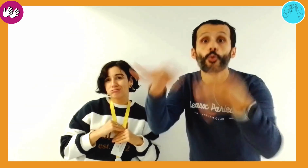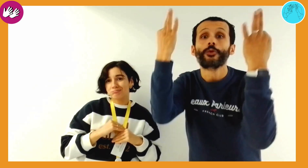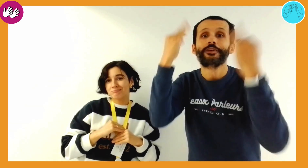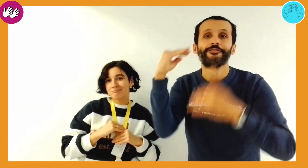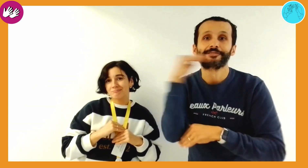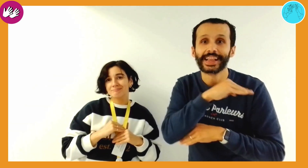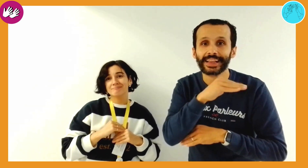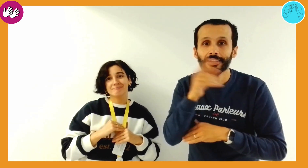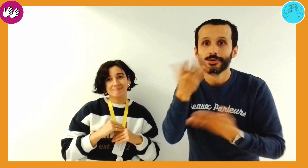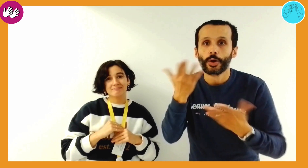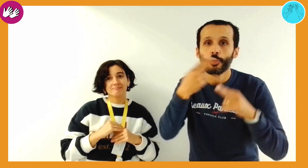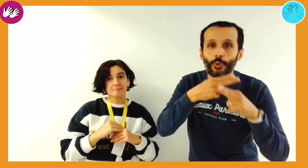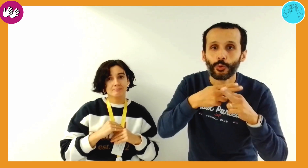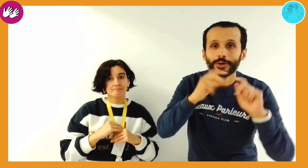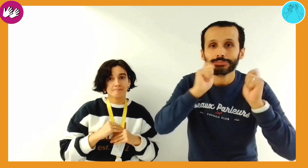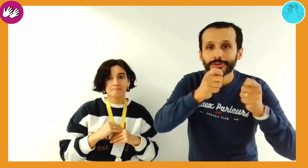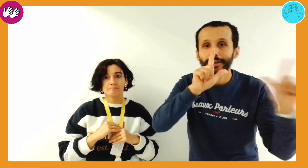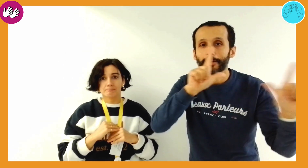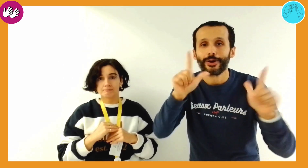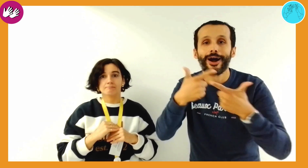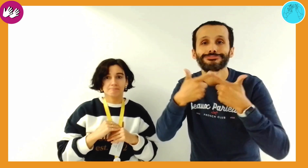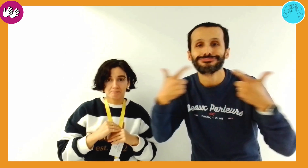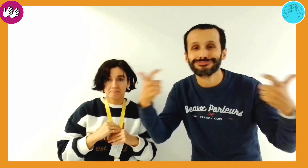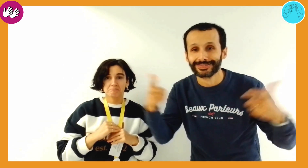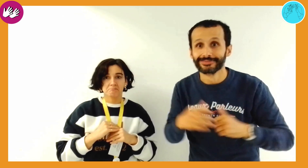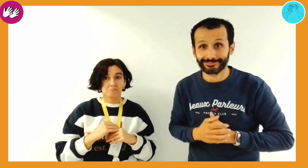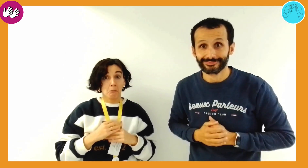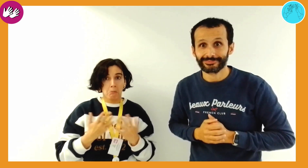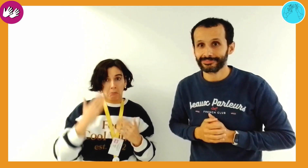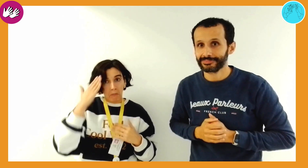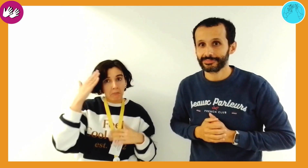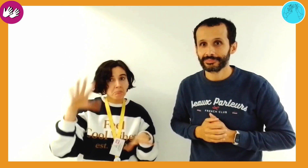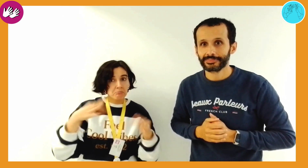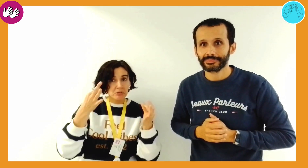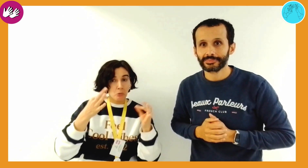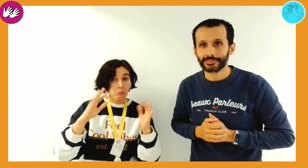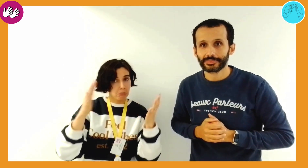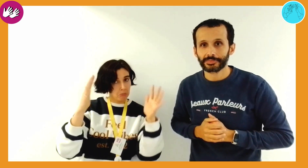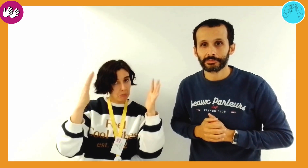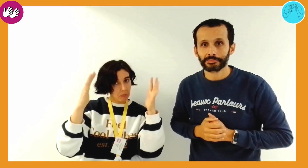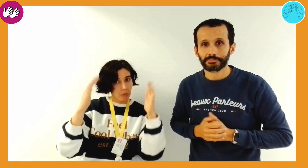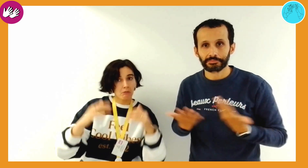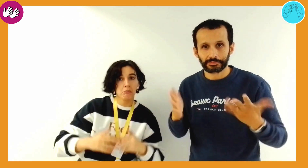pour trouver le plus rapidement possible le titre de l'œuvre et son auteur. Si vous le trouvez, nous vous félicitons !